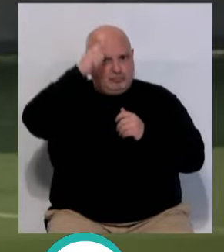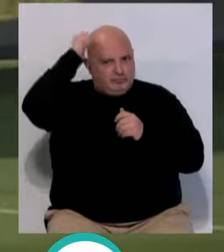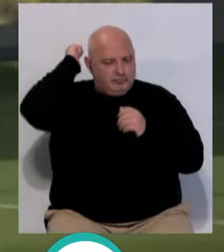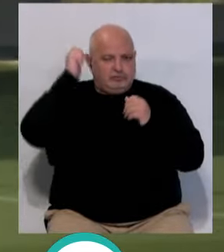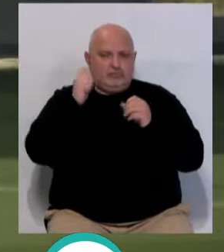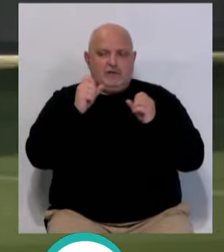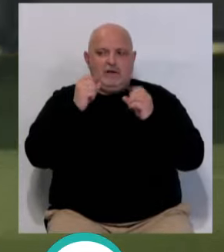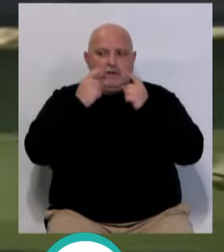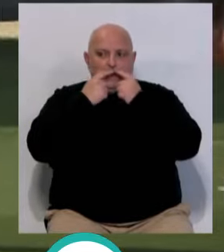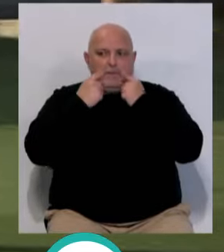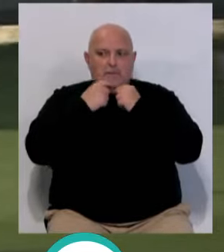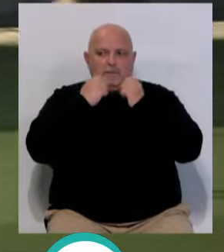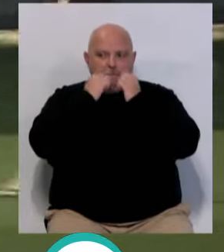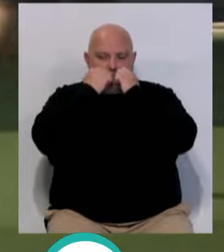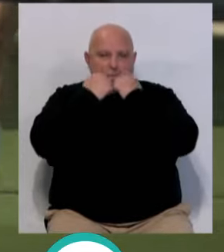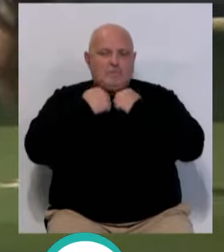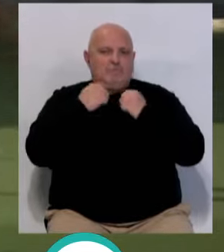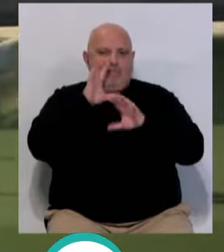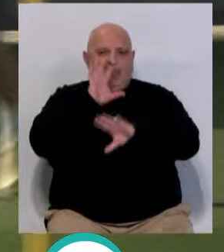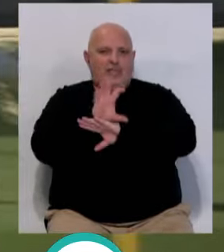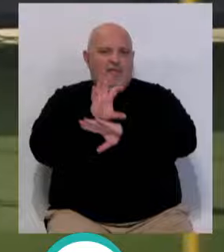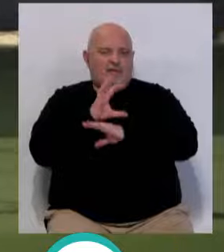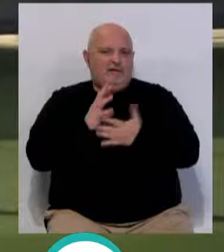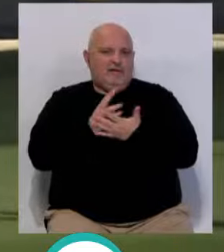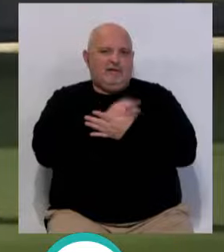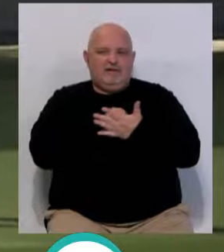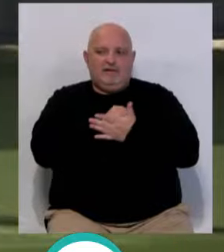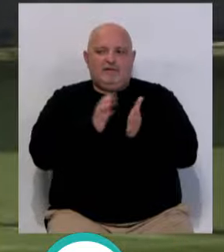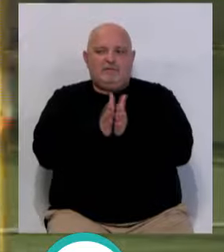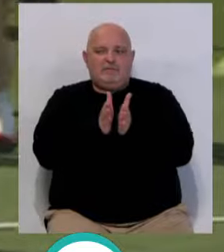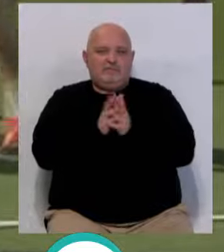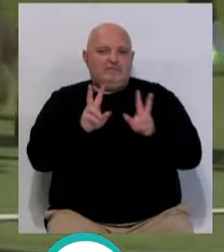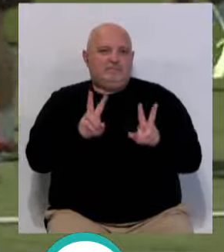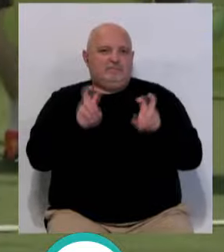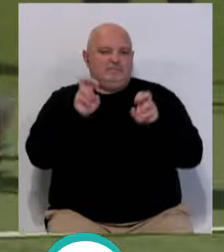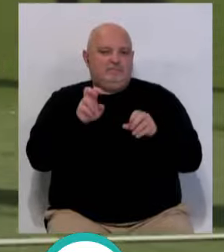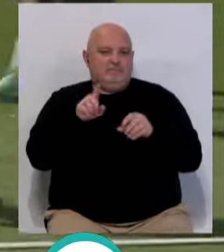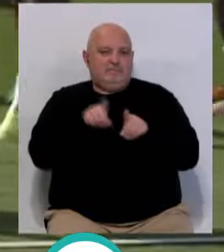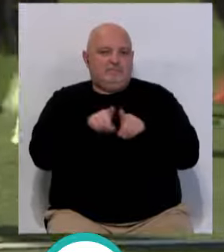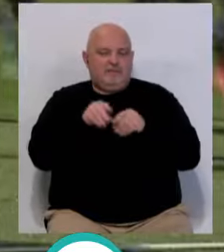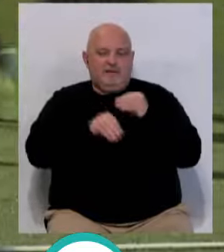sin perilla recibiendo las bromas de de alguno de de sus compañeros en el entrenamiento desarrollado